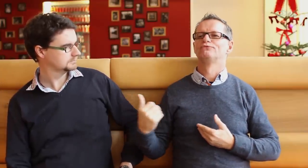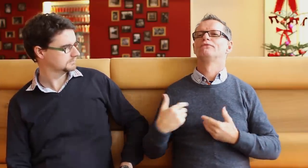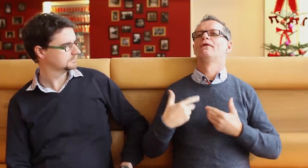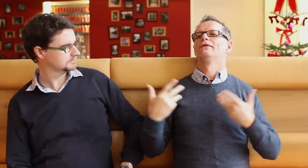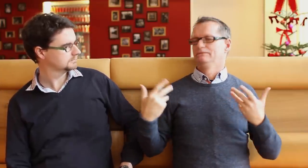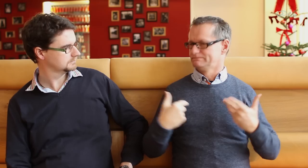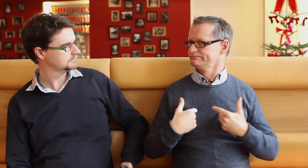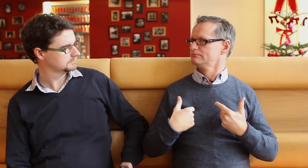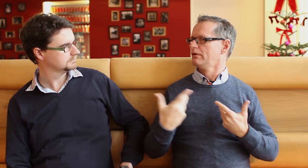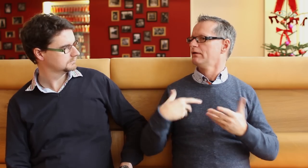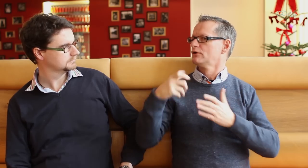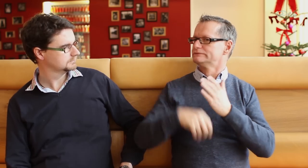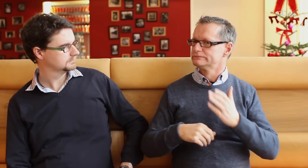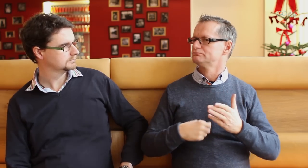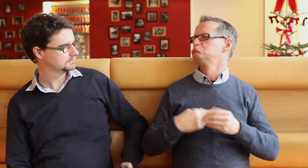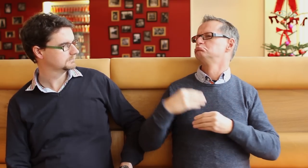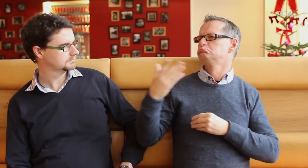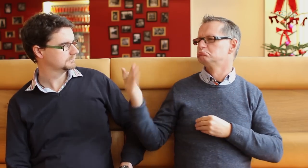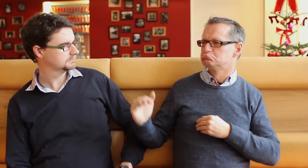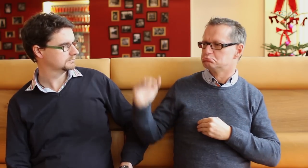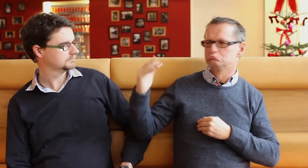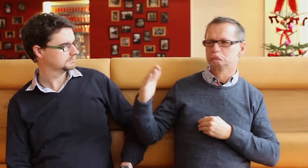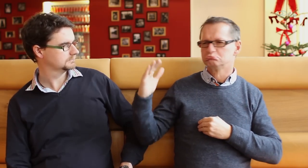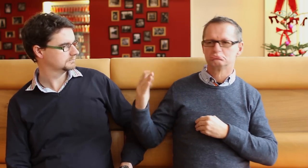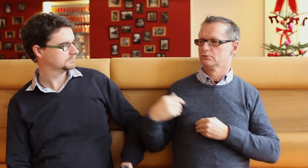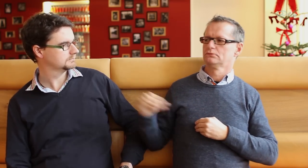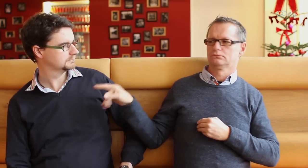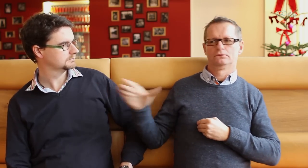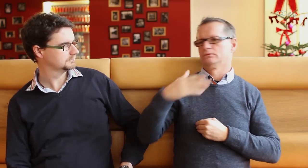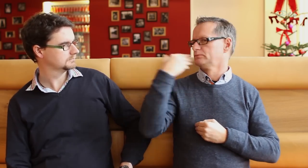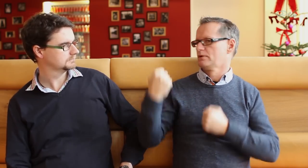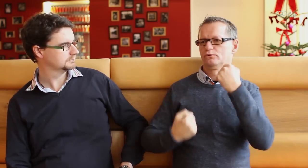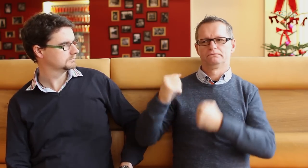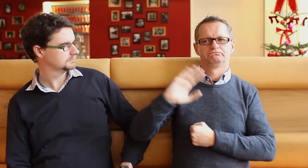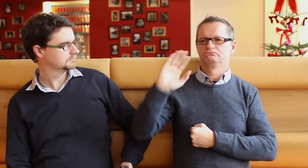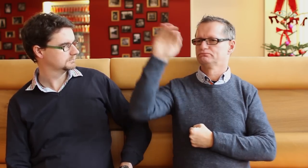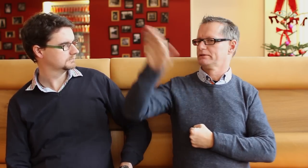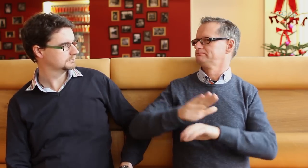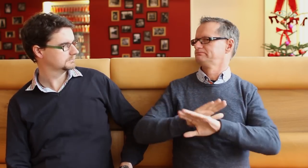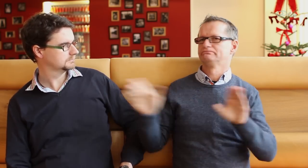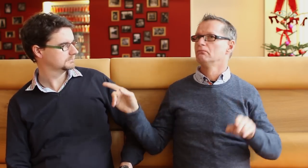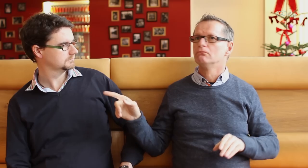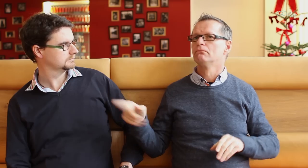Ich konnte ja nun keinen Führerschein machen. Aber ich dachte, er könnte später schon, wenn er größer ist. Aber dann war klar: Er kann auch nicht.